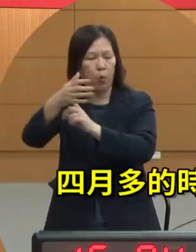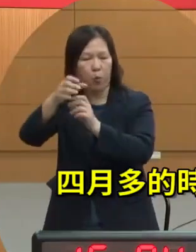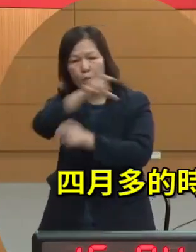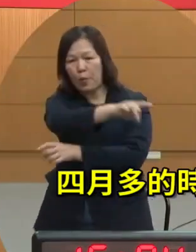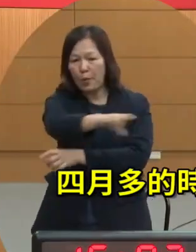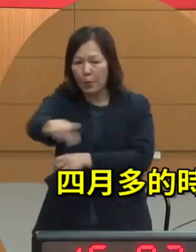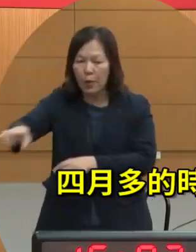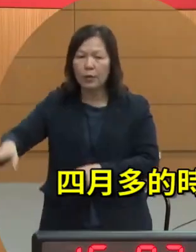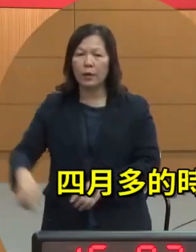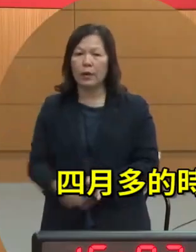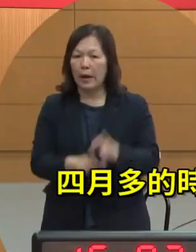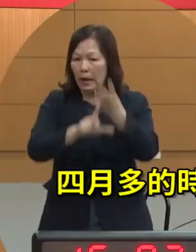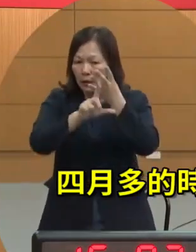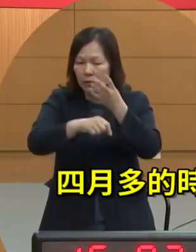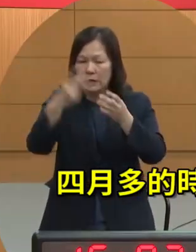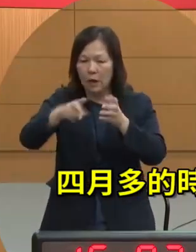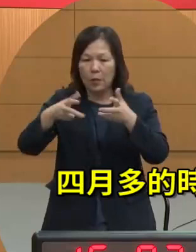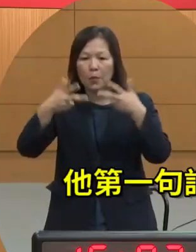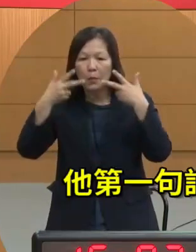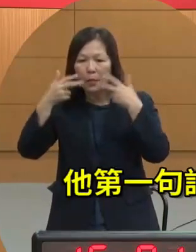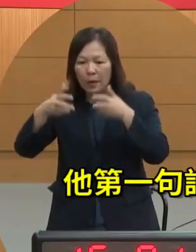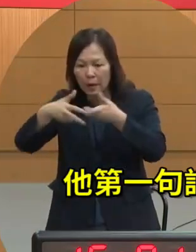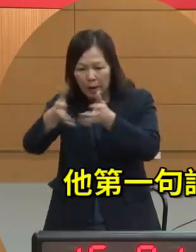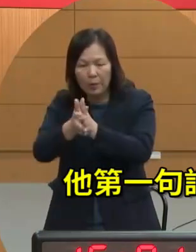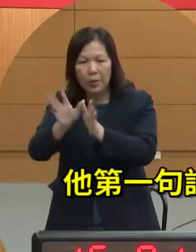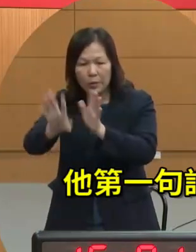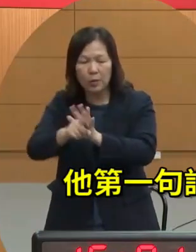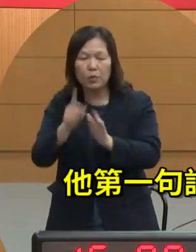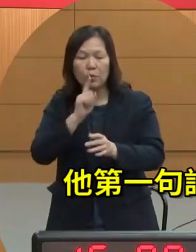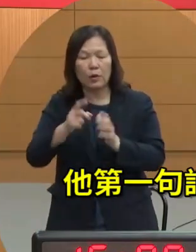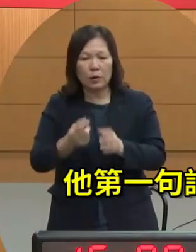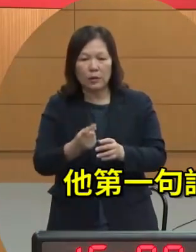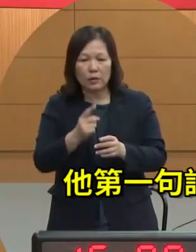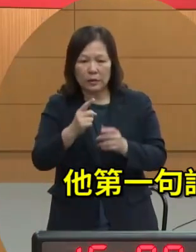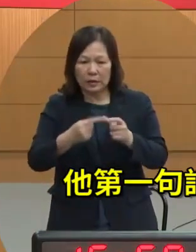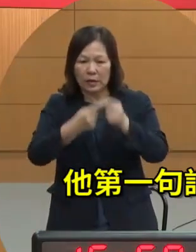四月多的時候 還有個部落客 他去墾丁玩 他第一句話嗆什麼 我再也不要來墾丁了